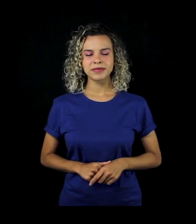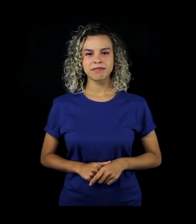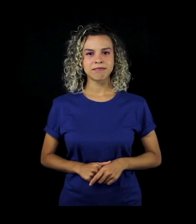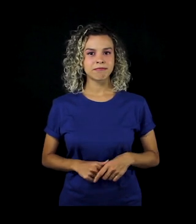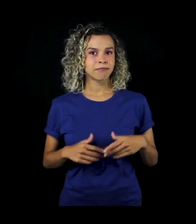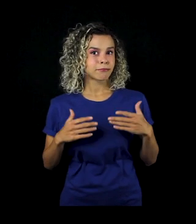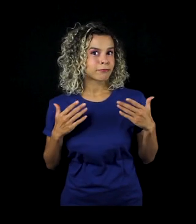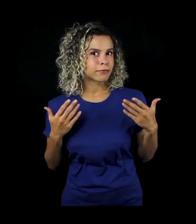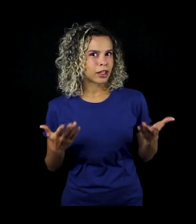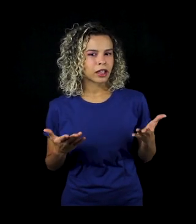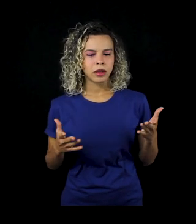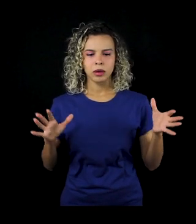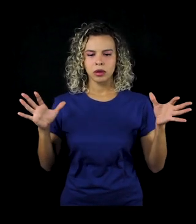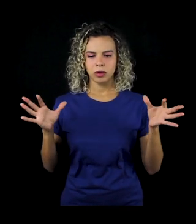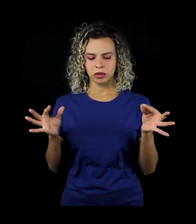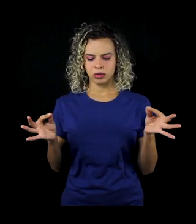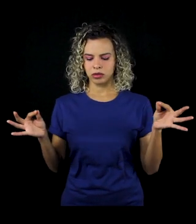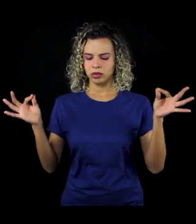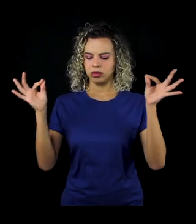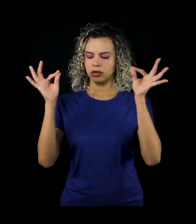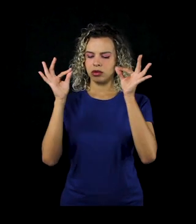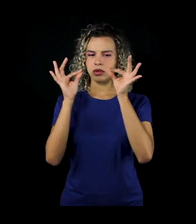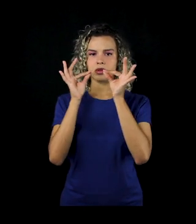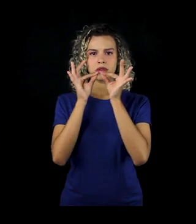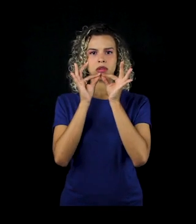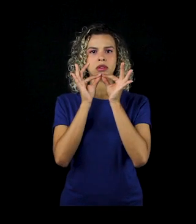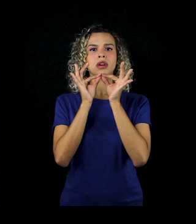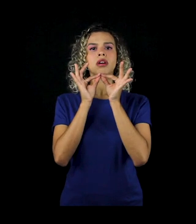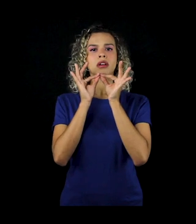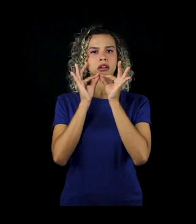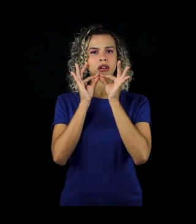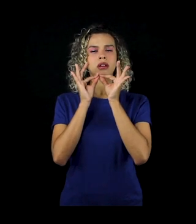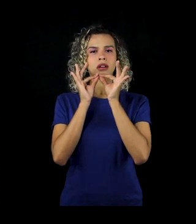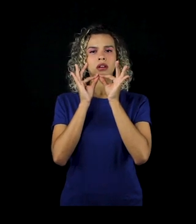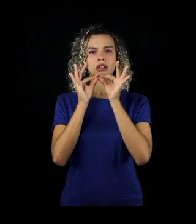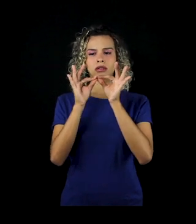Vocês vão unir as duas pontas, dando um nó.